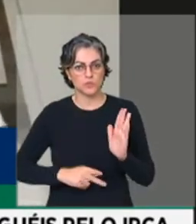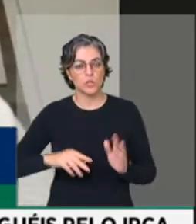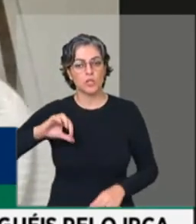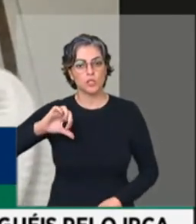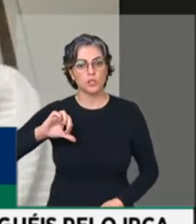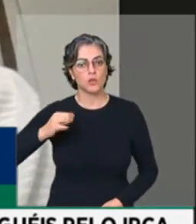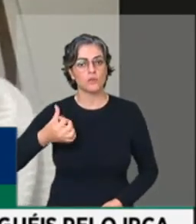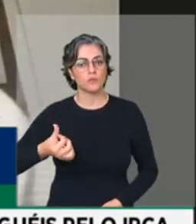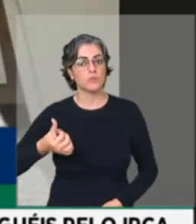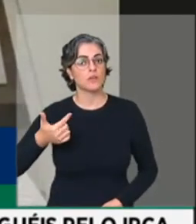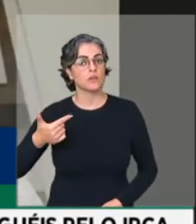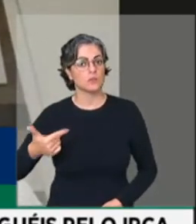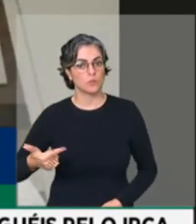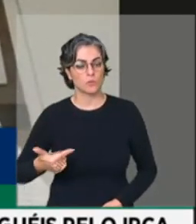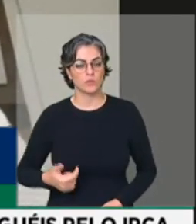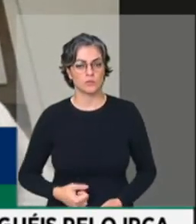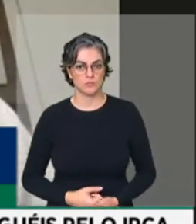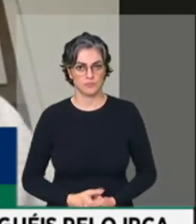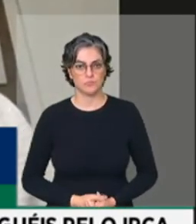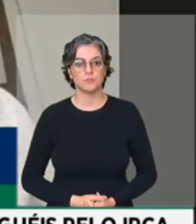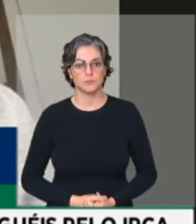PROJETO O 962 FOSSE APENSADO A ESSE PROJETO QUE ESTAMOS VOTANDO A URGÊNCIA QUE É MUITO IMPORTANTE, PRESIDENTE.